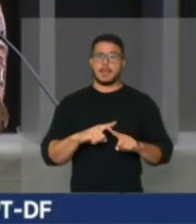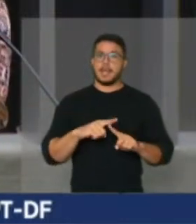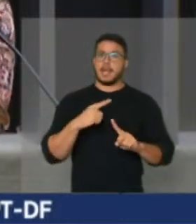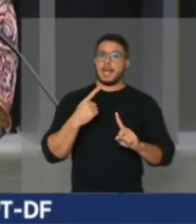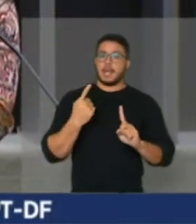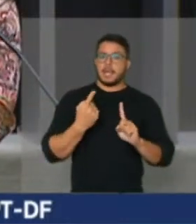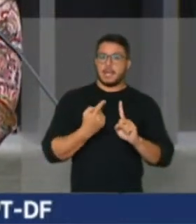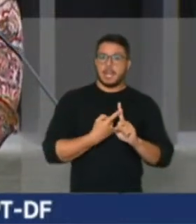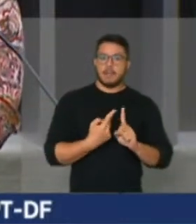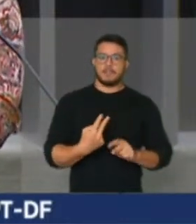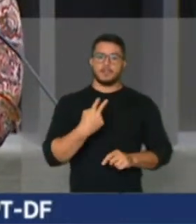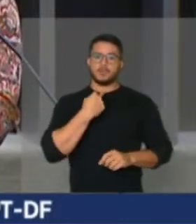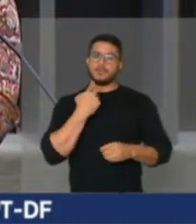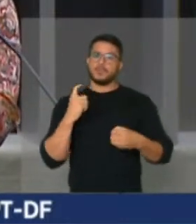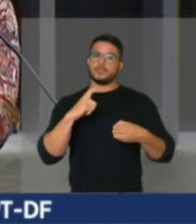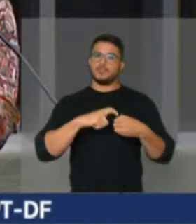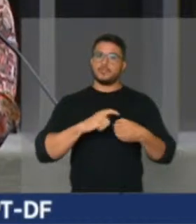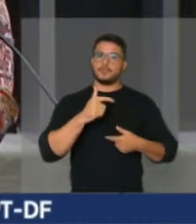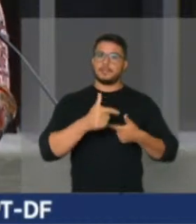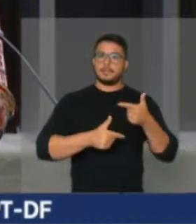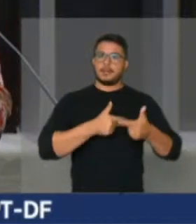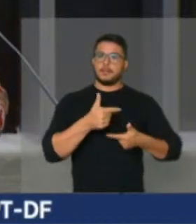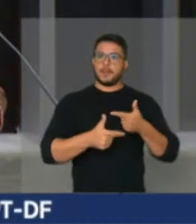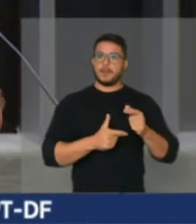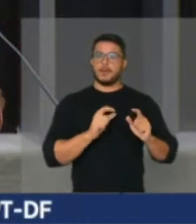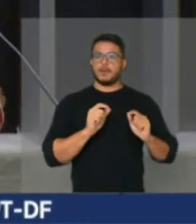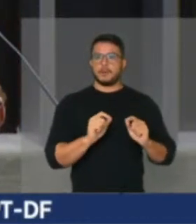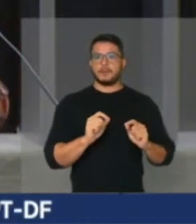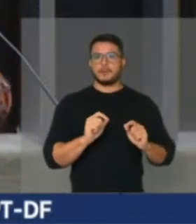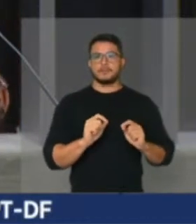MATERNIDADE PARA QUE SEJAM AFASTADAS. MAS QUEM É QUE VAI